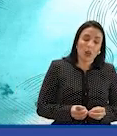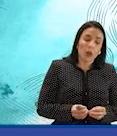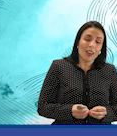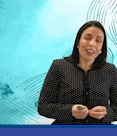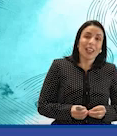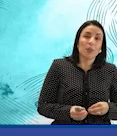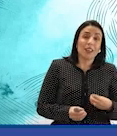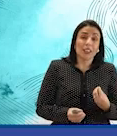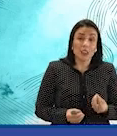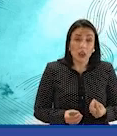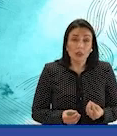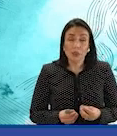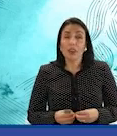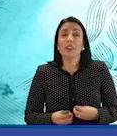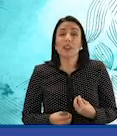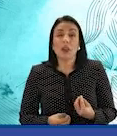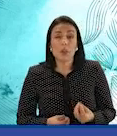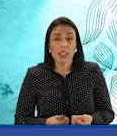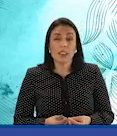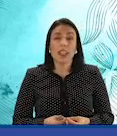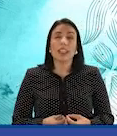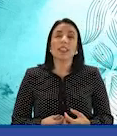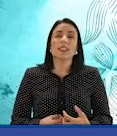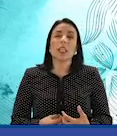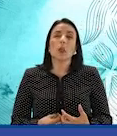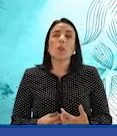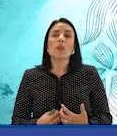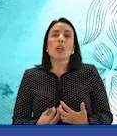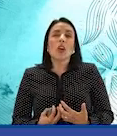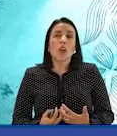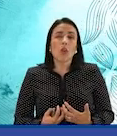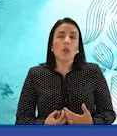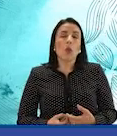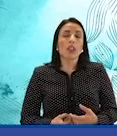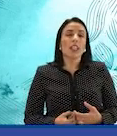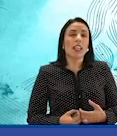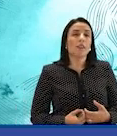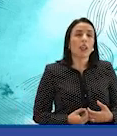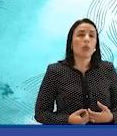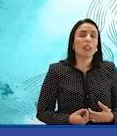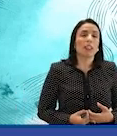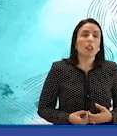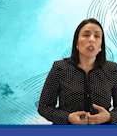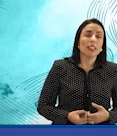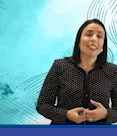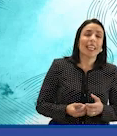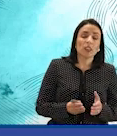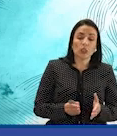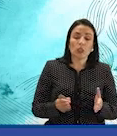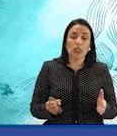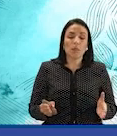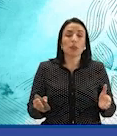una reglamentación, preferiblemente. Ese ha sido como una de las recomendaciones que estos tiempos